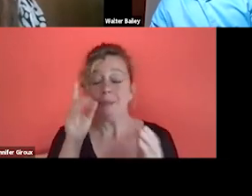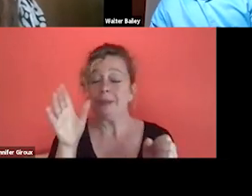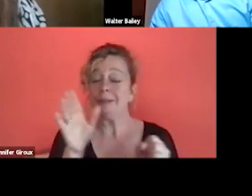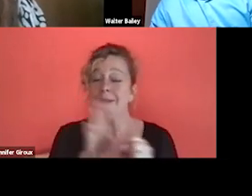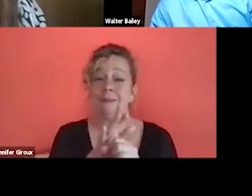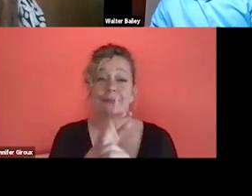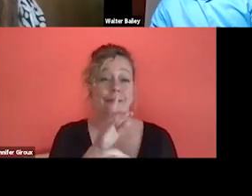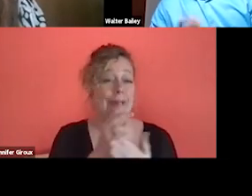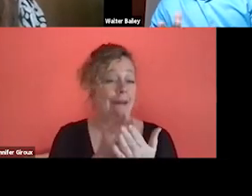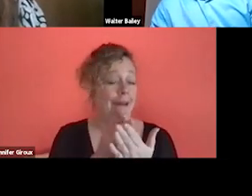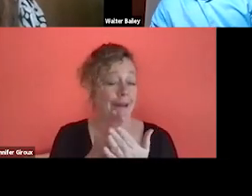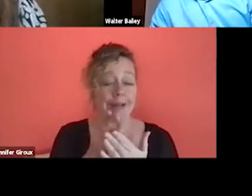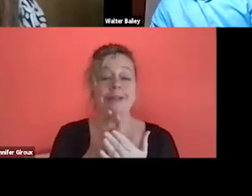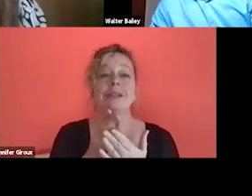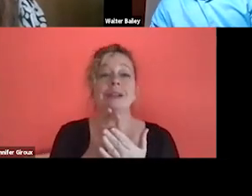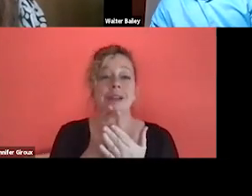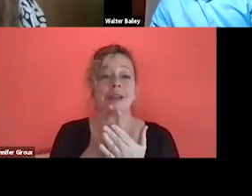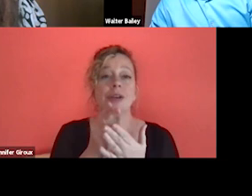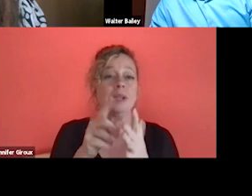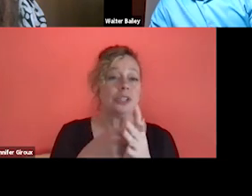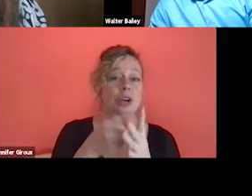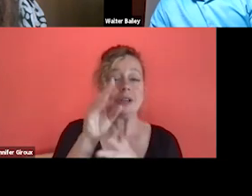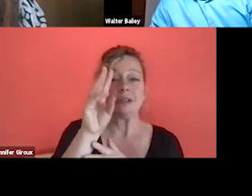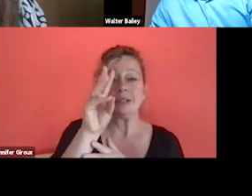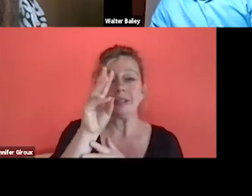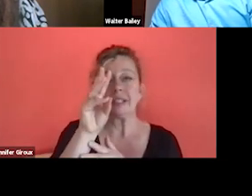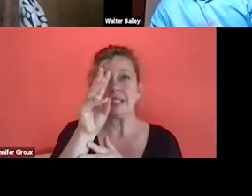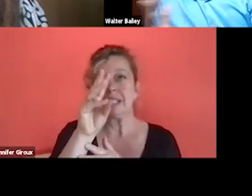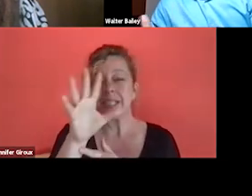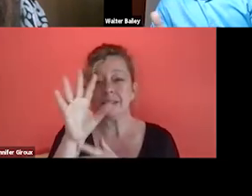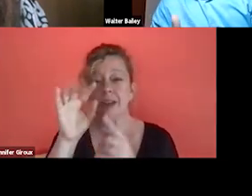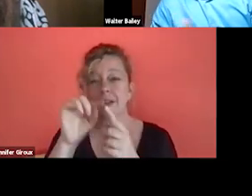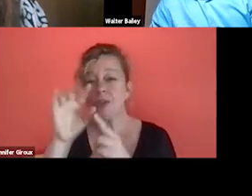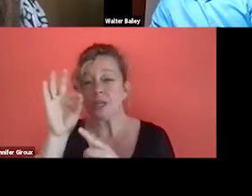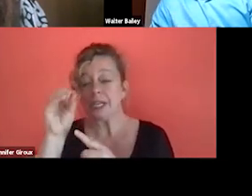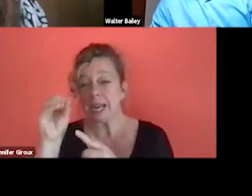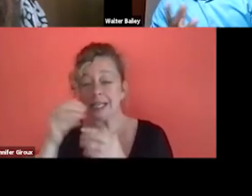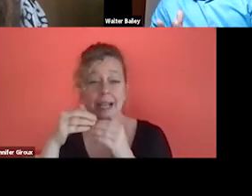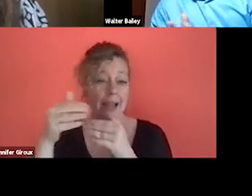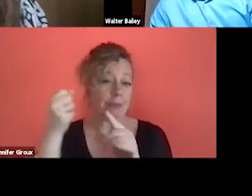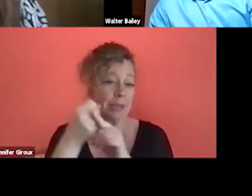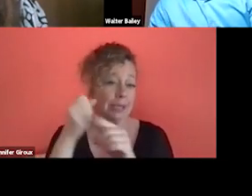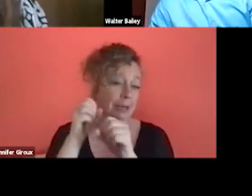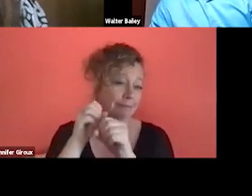Una vez que comenzamos, probablemente entre 65 y 90 días después del golpe de la pandemia, comenzamos nuestros grupos.